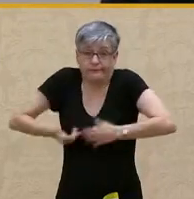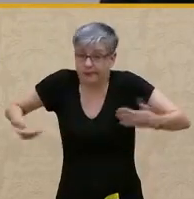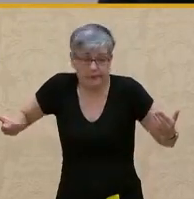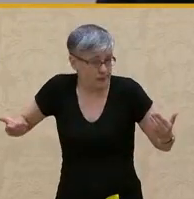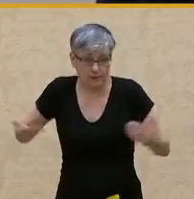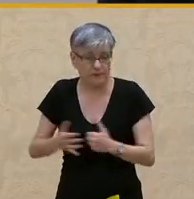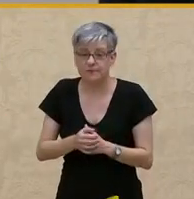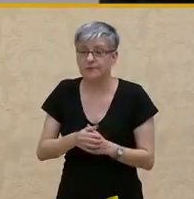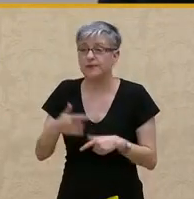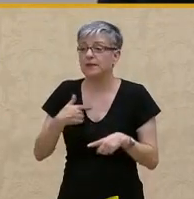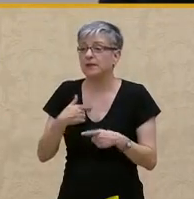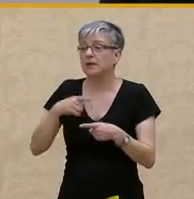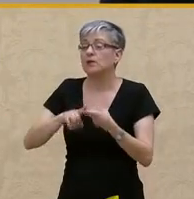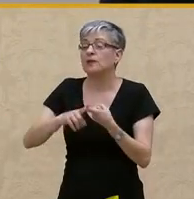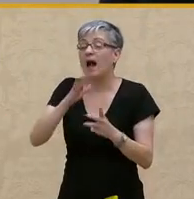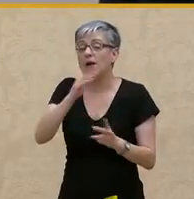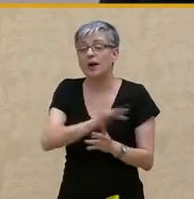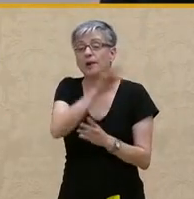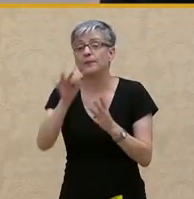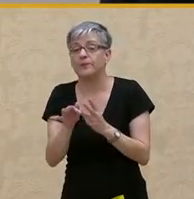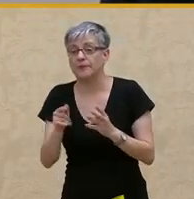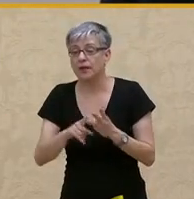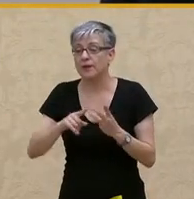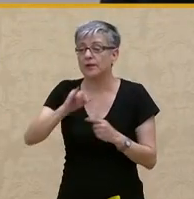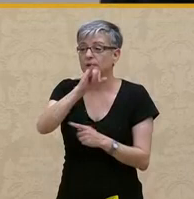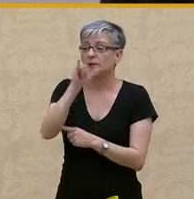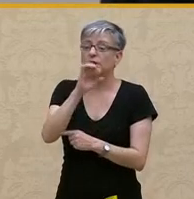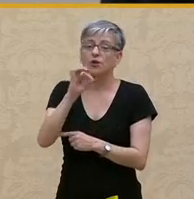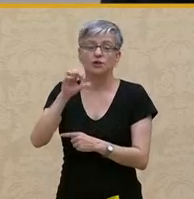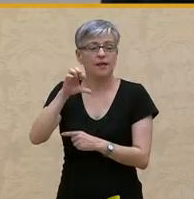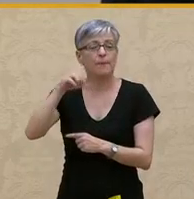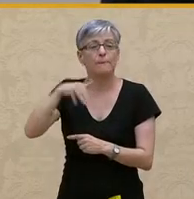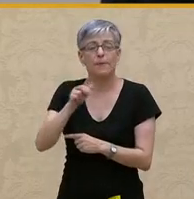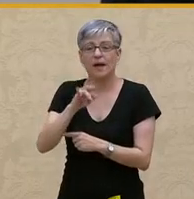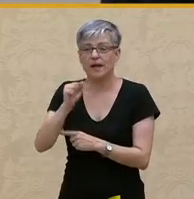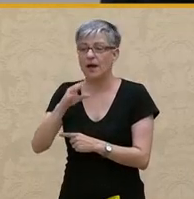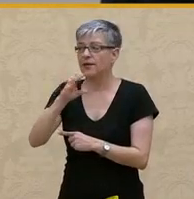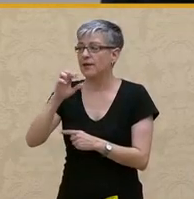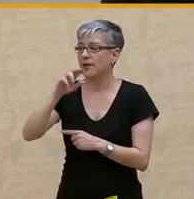A continuación contamos con la intervención de José María Cermeño, que es un padre representante